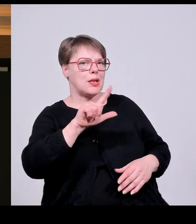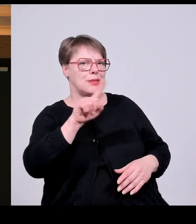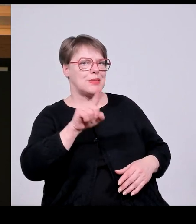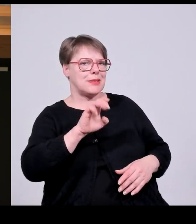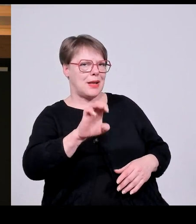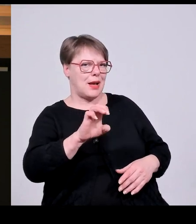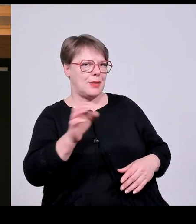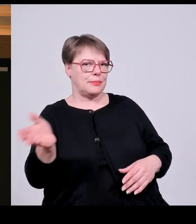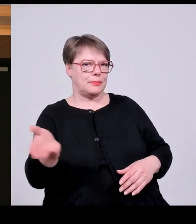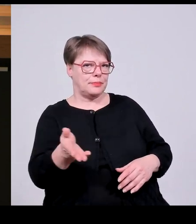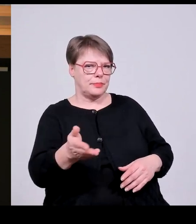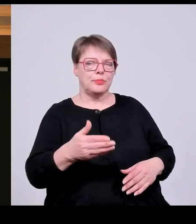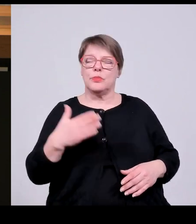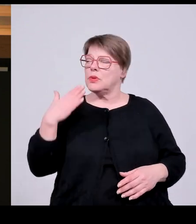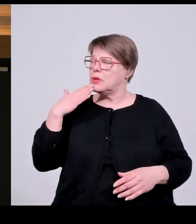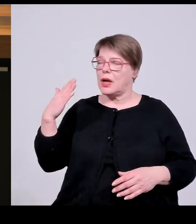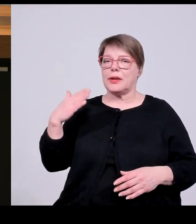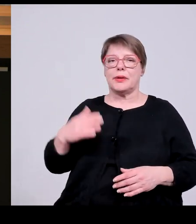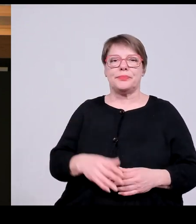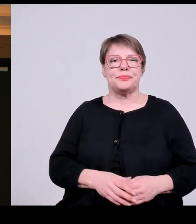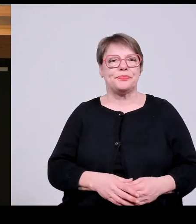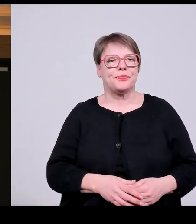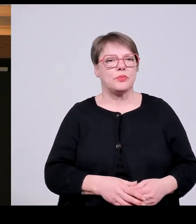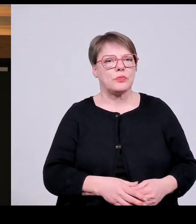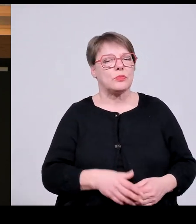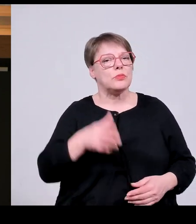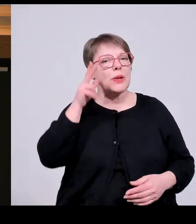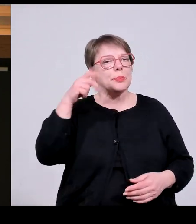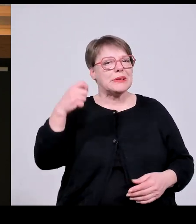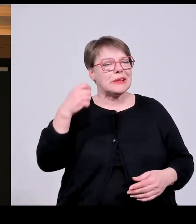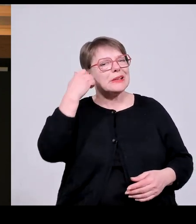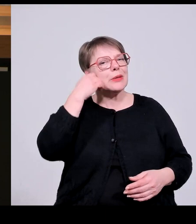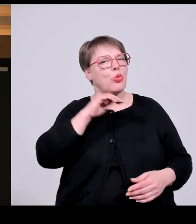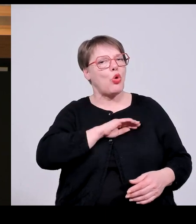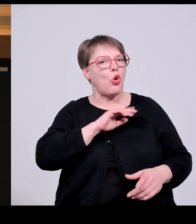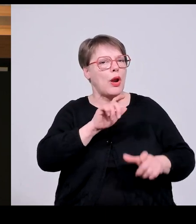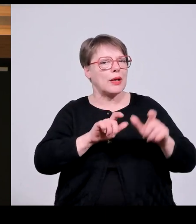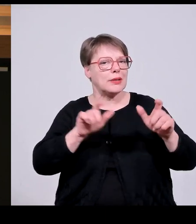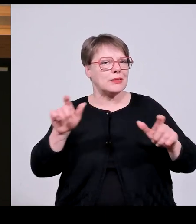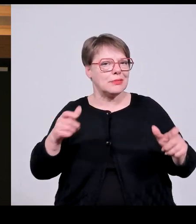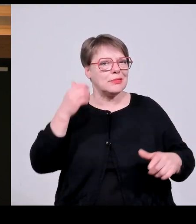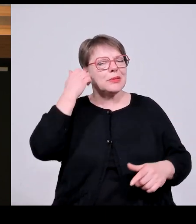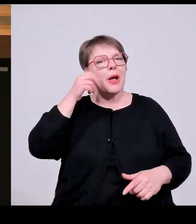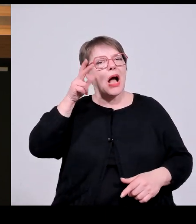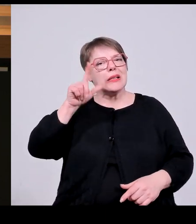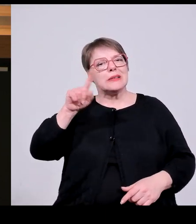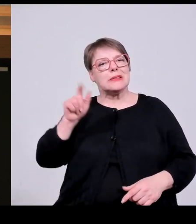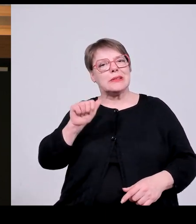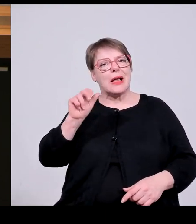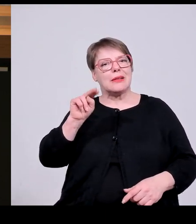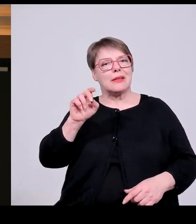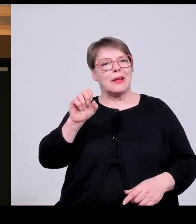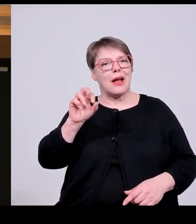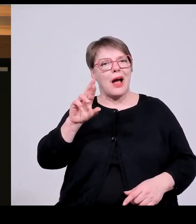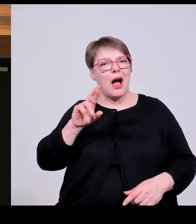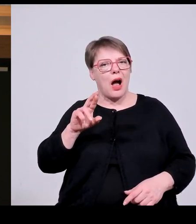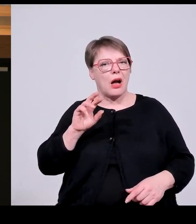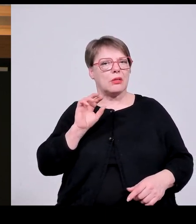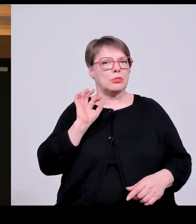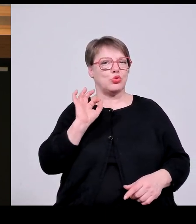auf den Weg zu bringen. Und er war noch bis 21 Gesundheitsminister und passiert ist gar nichts. Gar nichts. Null. Keine Vorlagen, nichts.